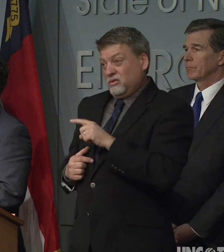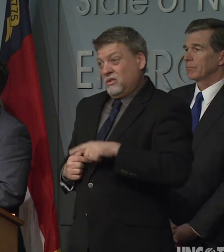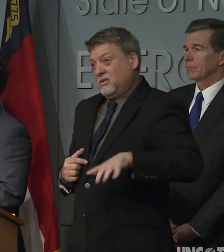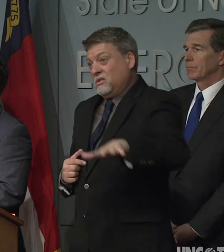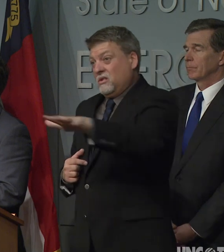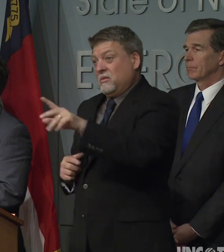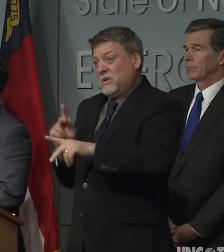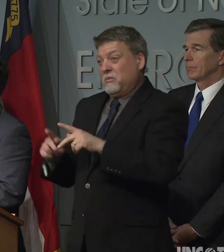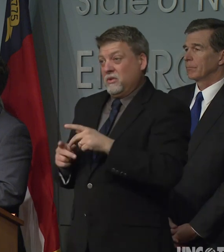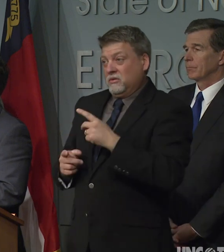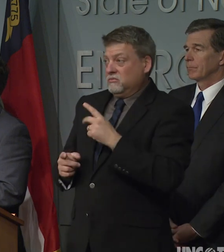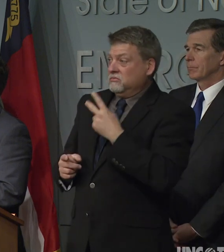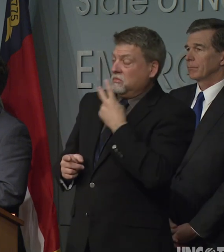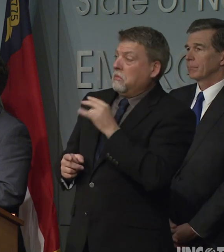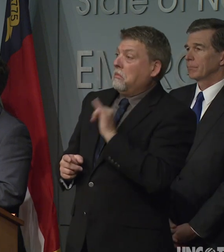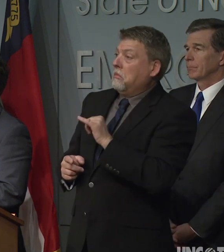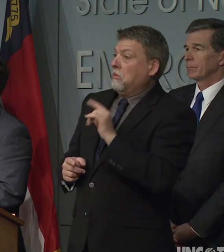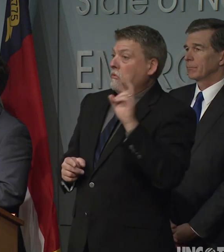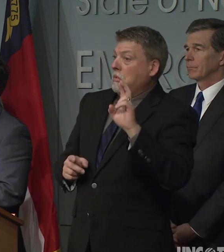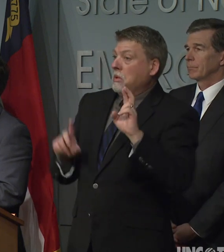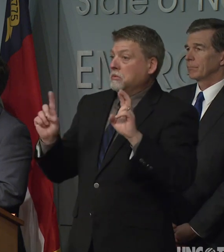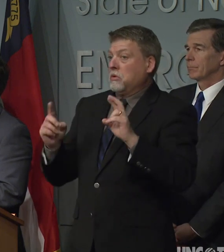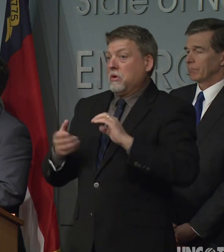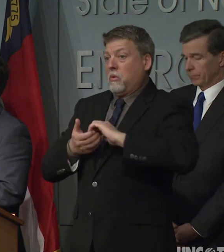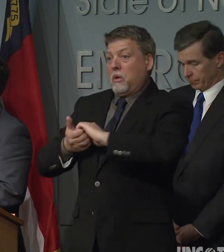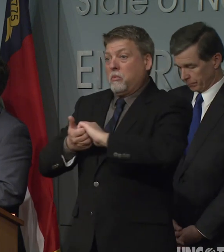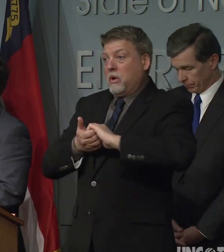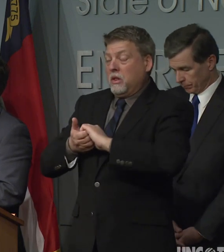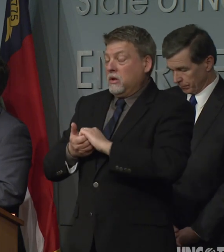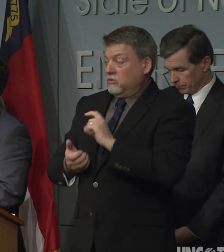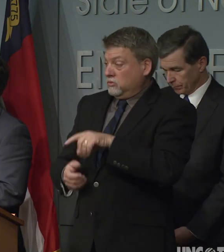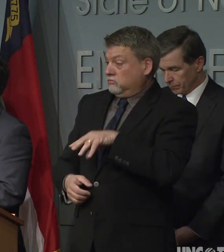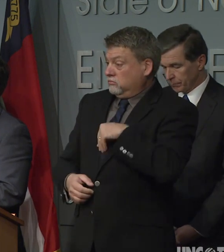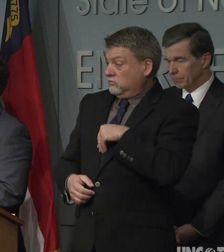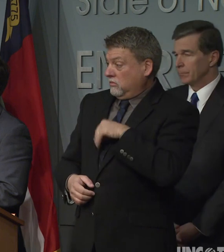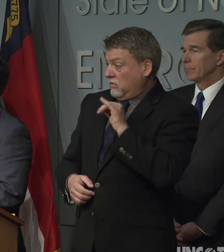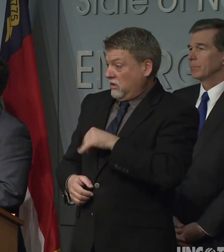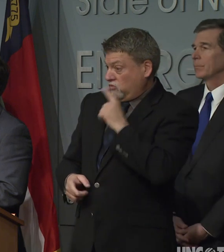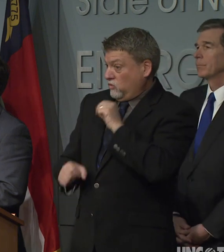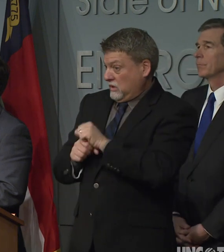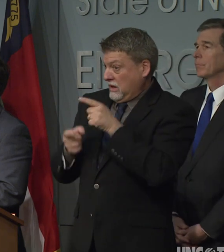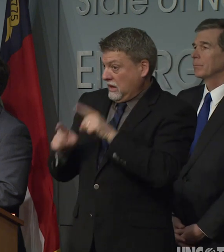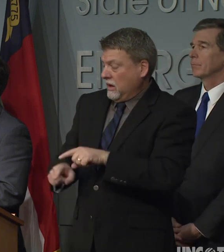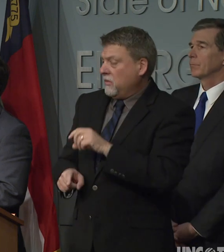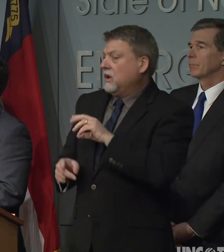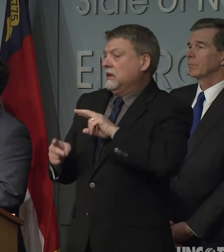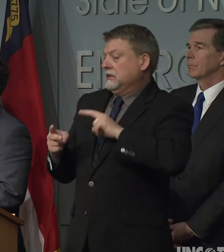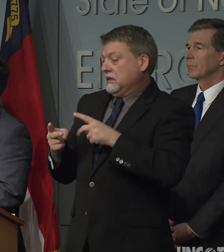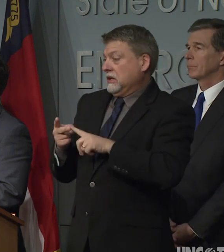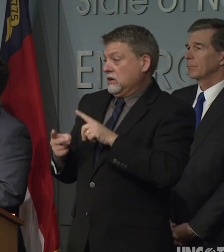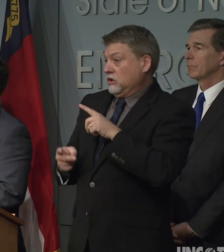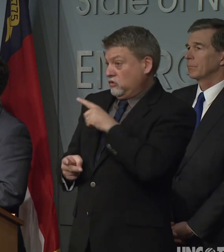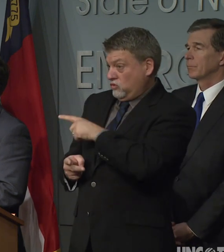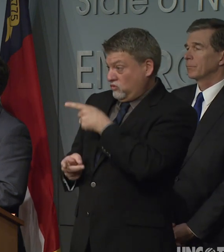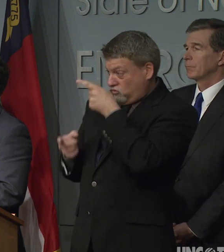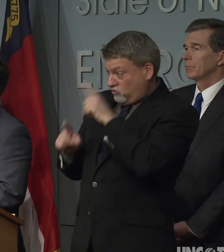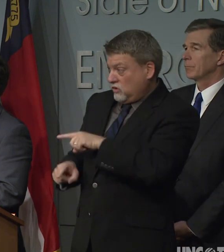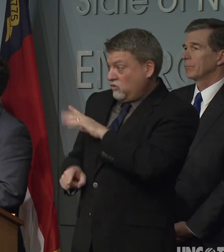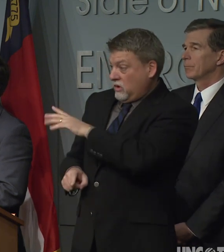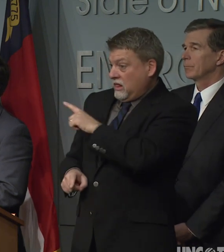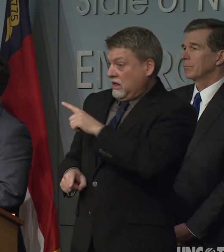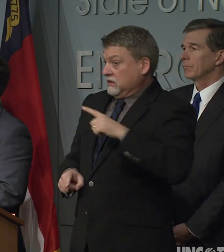para debatiendo durante muchos años. La gente deberá creer esta idea de con laborat manera, vi Partizan. Ustedes